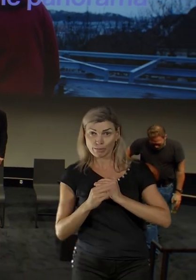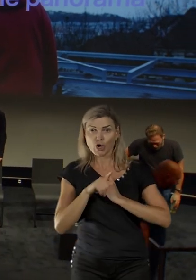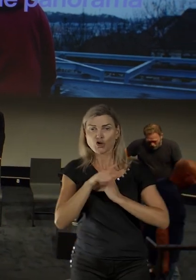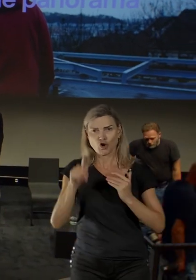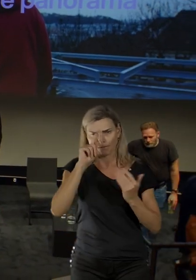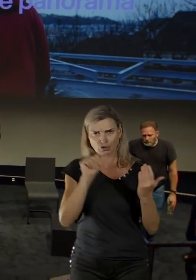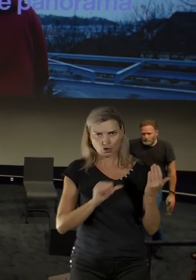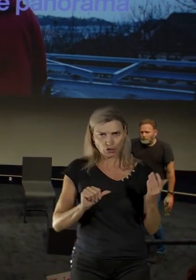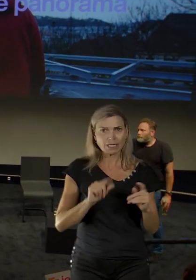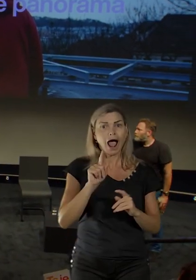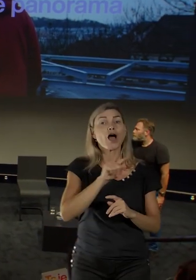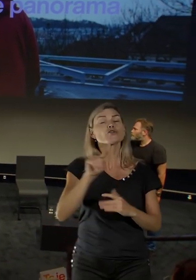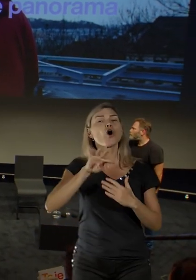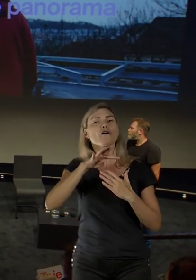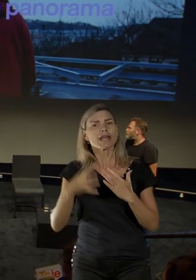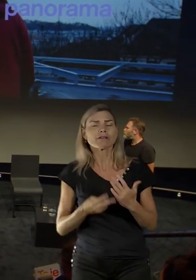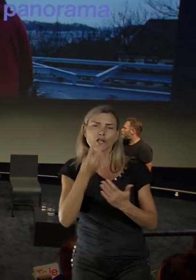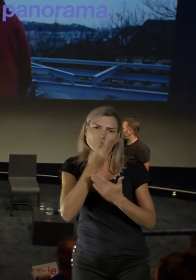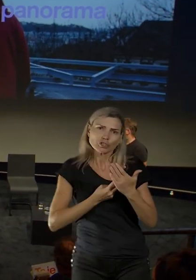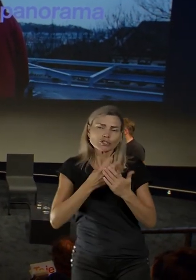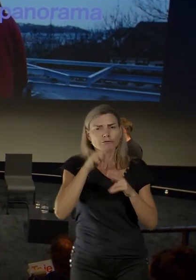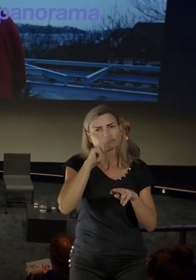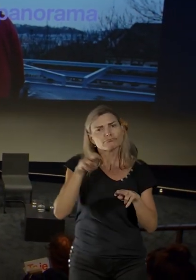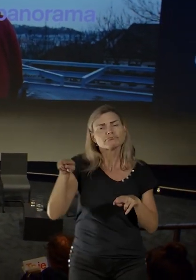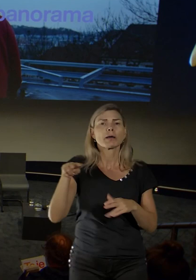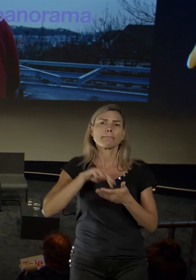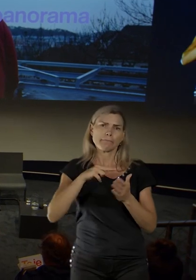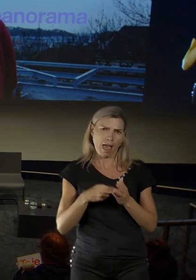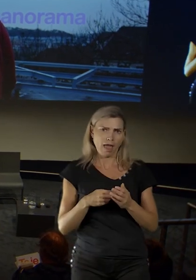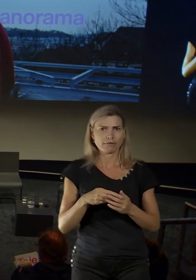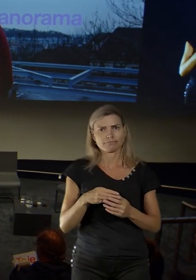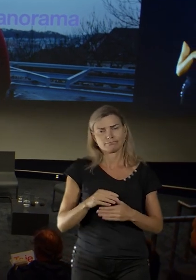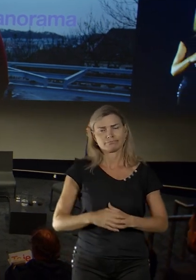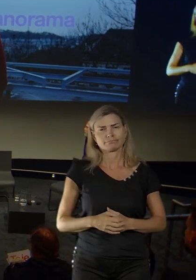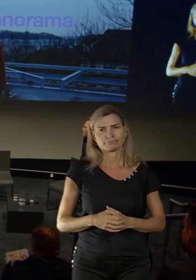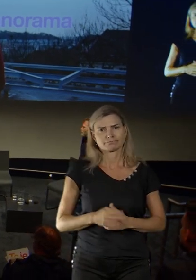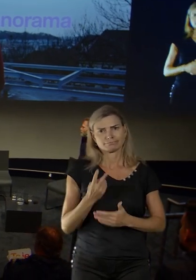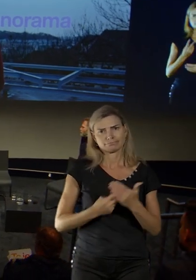A do devíti můžete plán studovat, pak jít domů a tam se mu věnovat na Portálu Pražana.